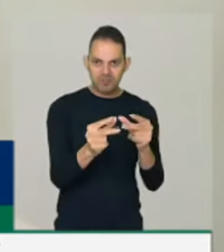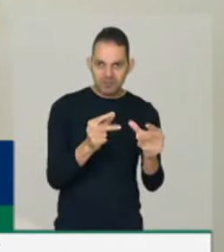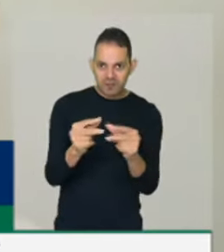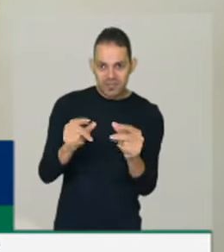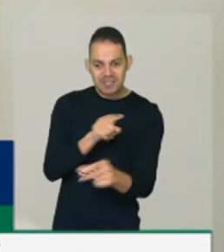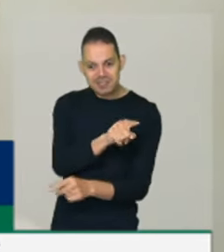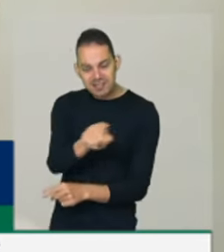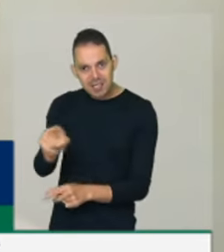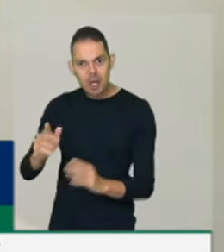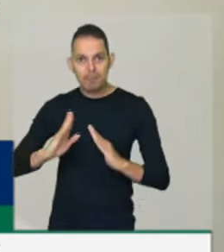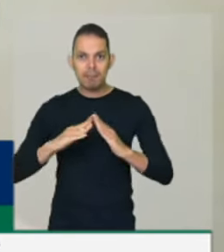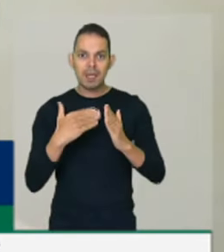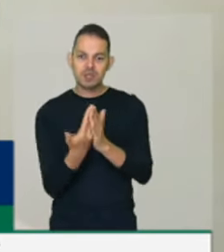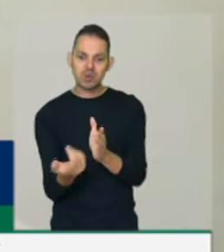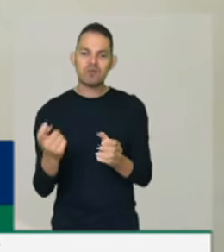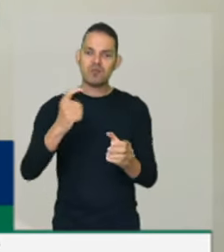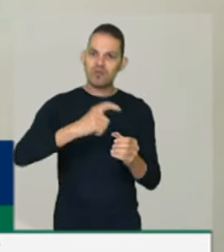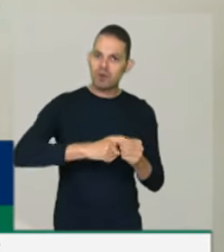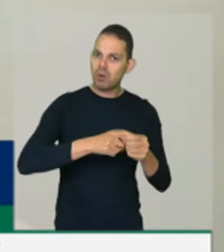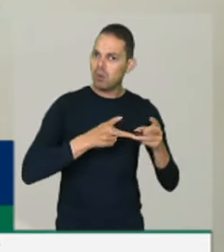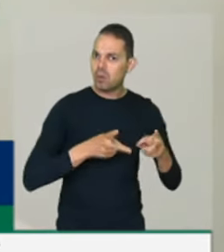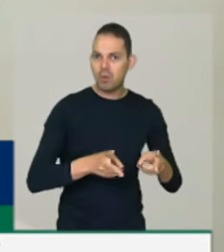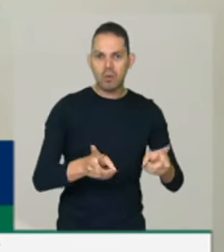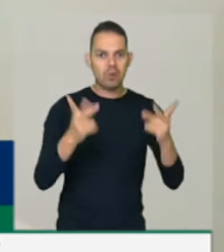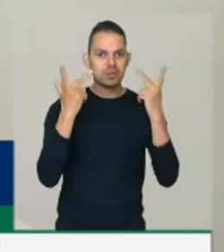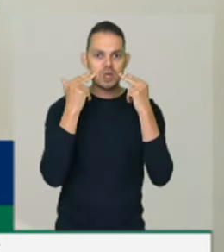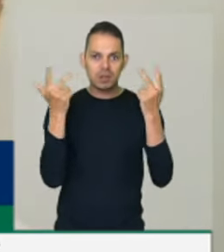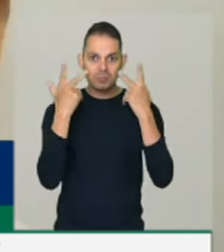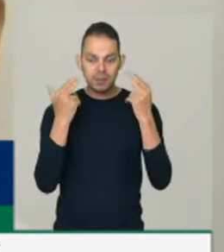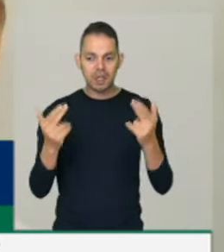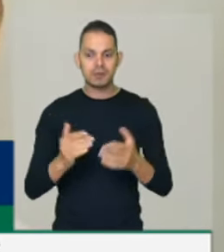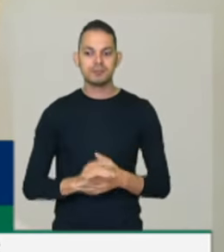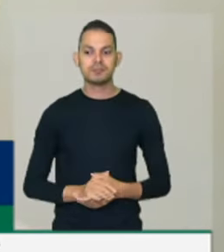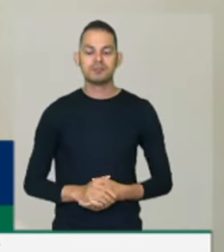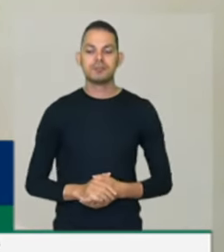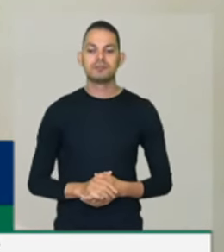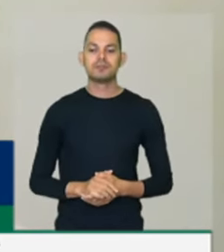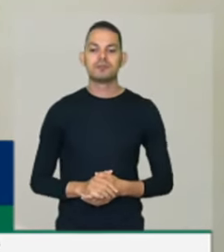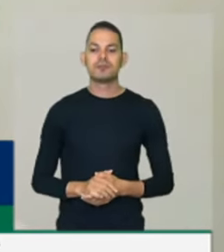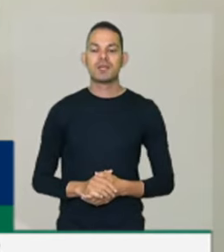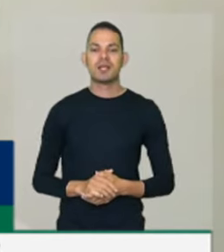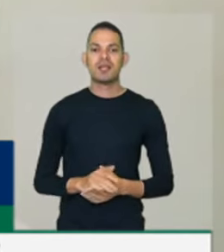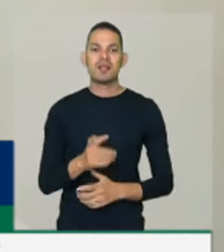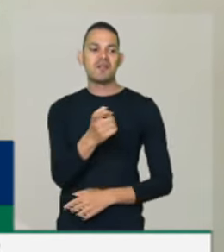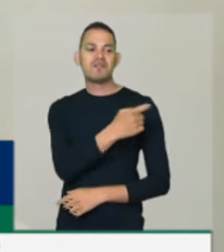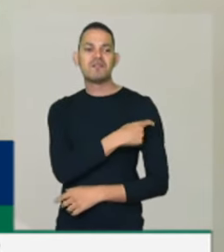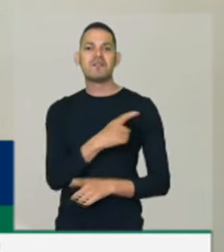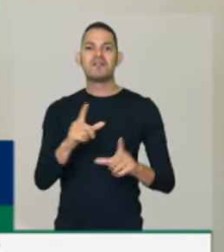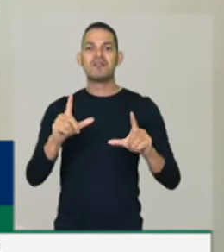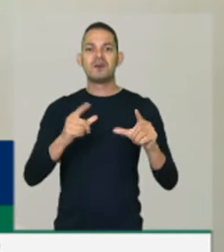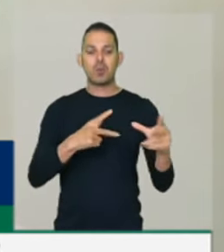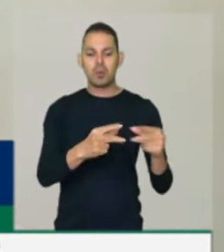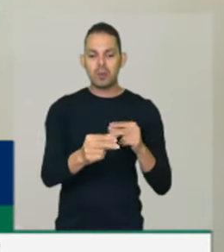VOLTAR É NORMALIDADE. É MUITO MAIS BARATO VACINAR DO QUE TESTAR RECURSOS COM AUXÍ LIO, COM PANDEMIA PARA SOCORRER AS EMPRESAS NO